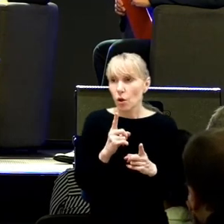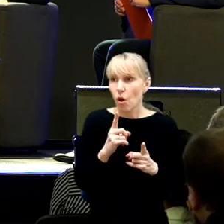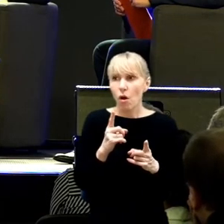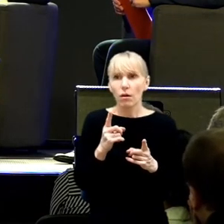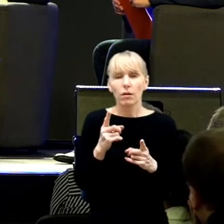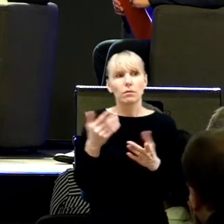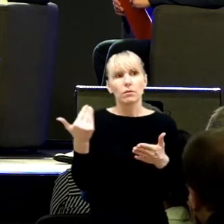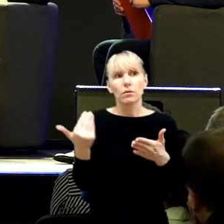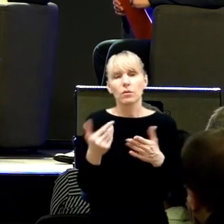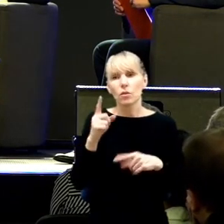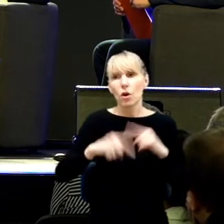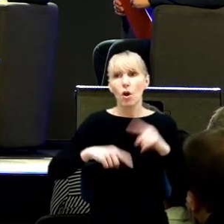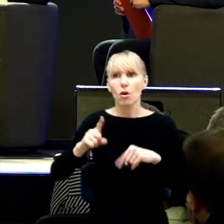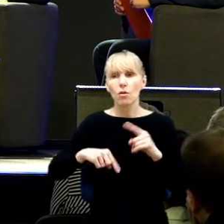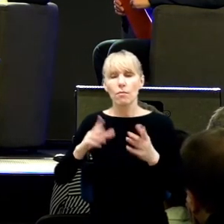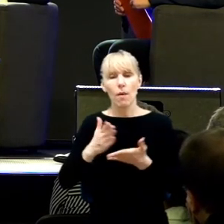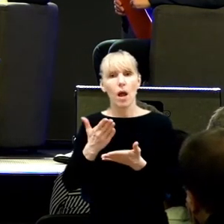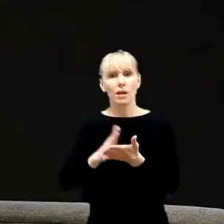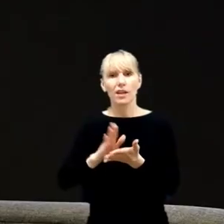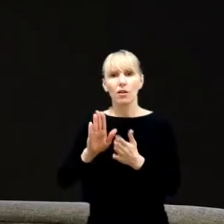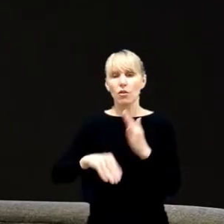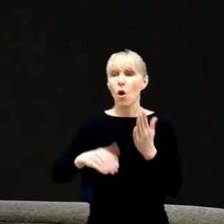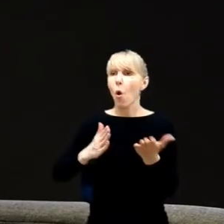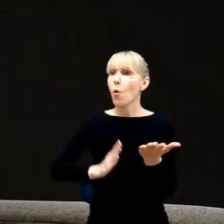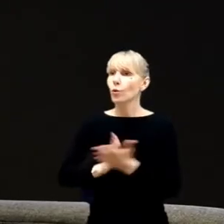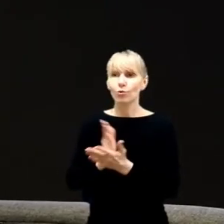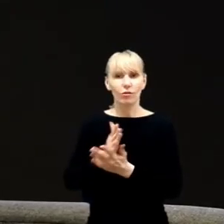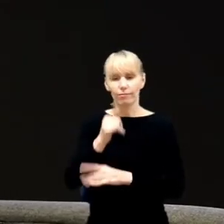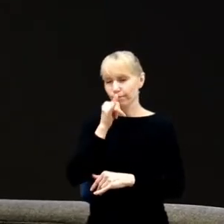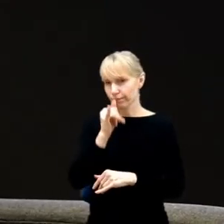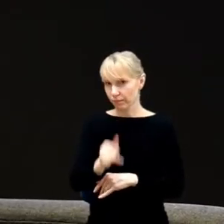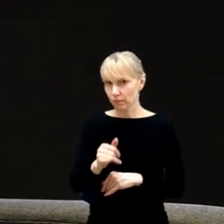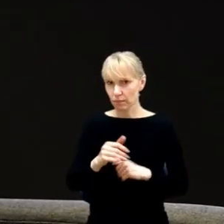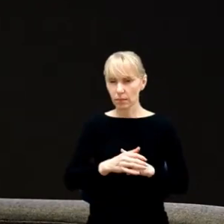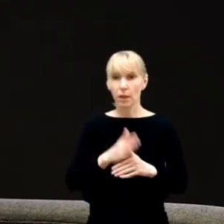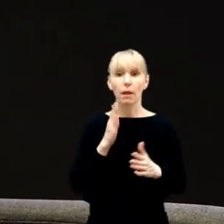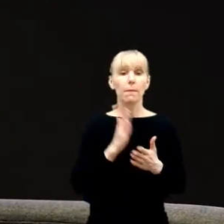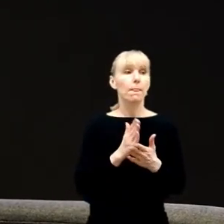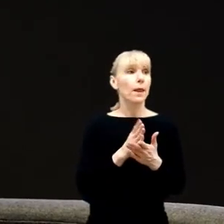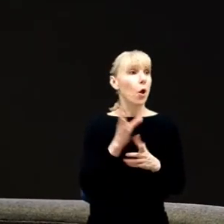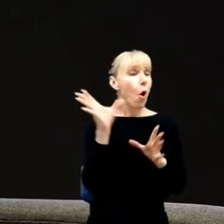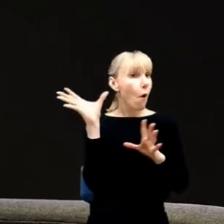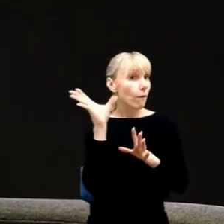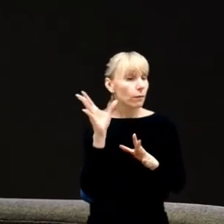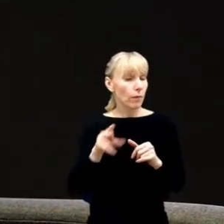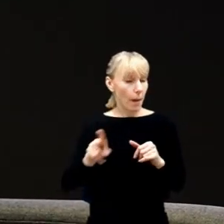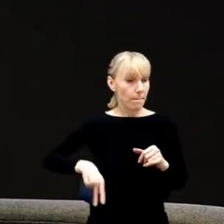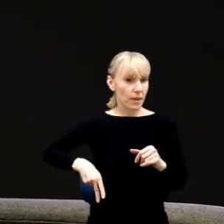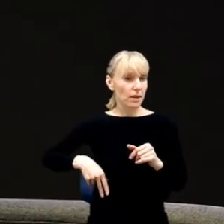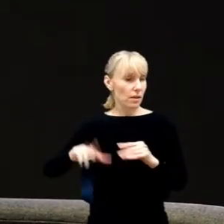I to właśnie to, o czym mówiłem, czyli o tym, że wsłuchiwaliśmy się. Ministerstwo się przede wszystkim wsłuchiwało w Państwa głos.